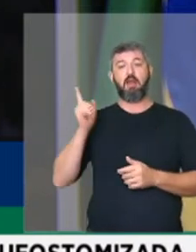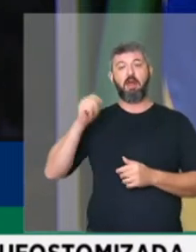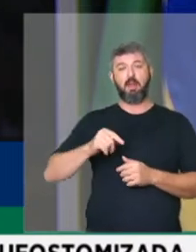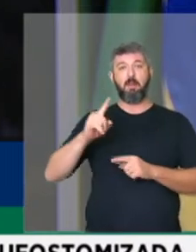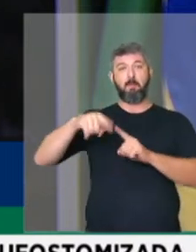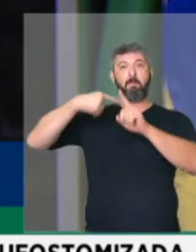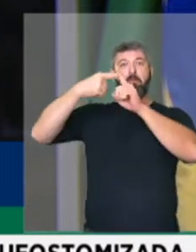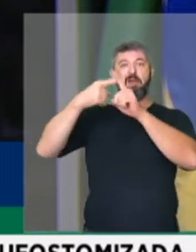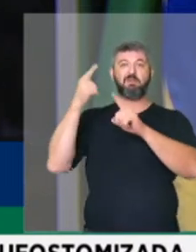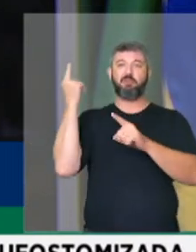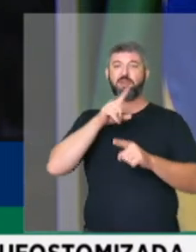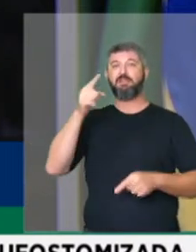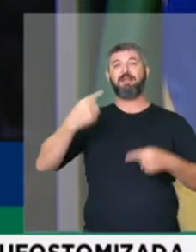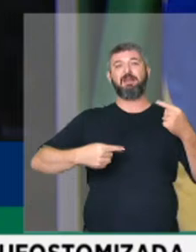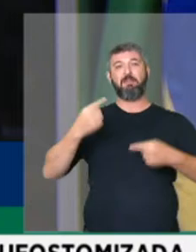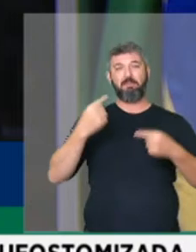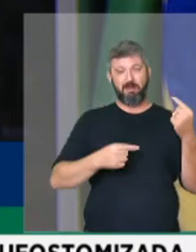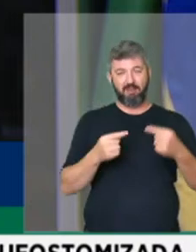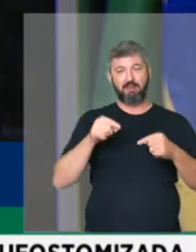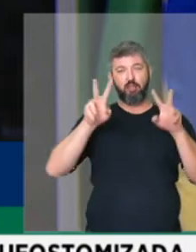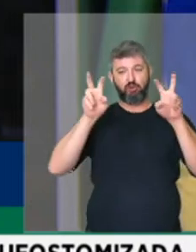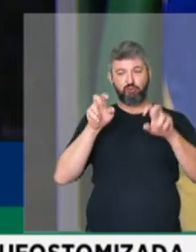E FAMÍLIA SOMOS PELA APROVAÇÃO DO PROJETO DE LEI